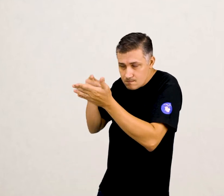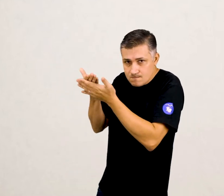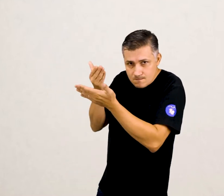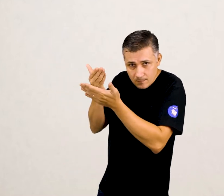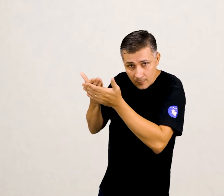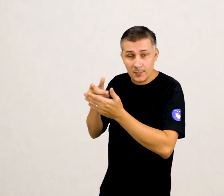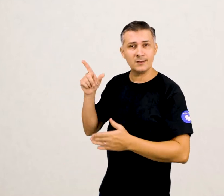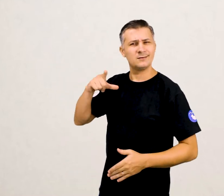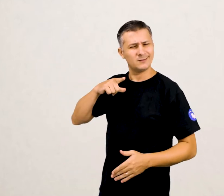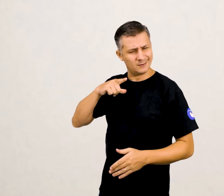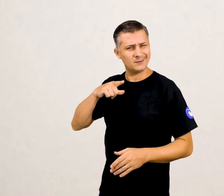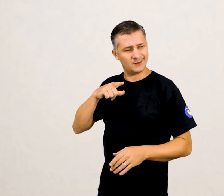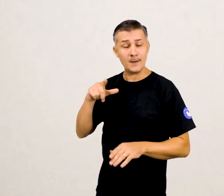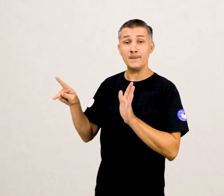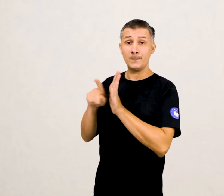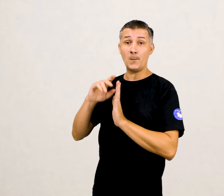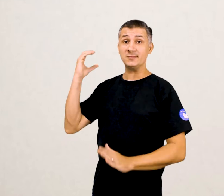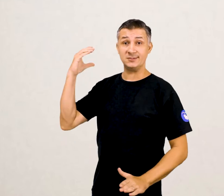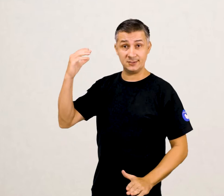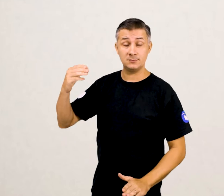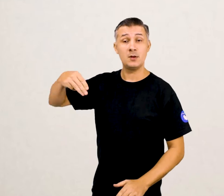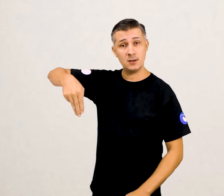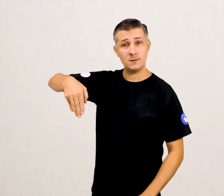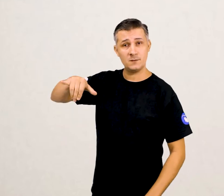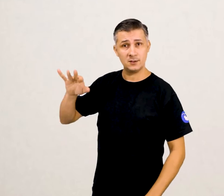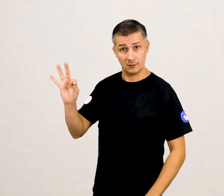entidade comandada por cientistas do MIT.